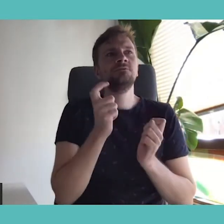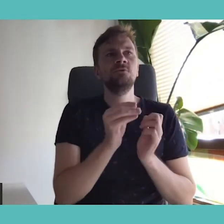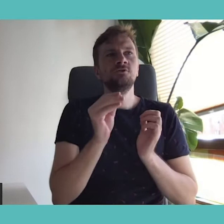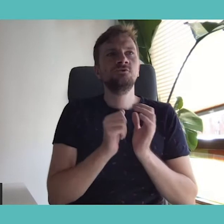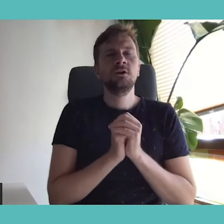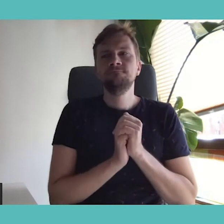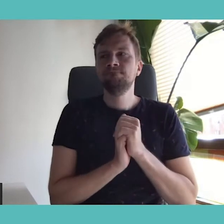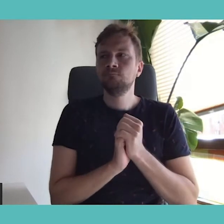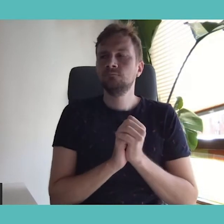Co jeszcze...?